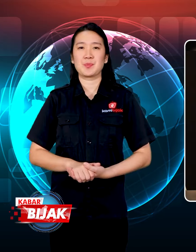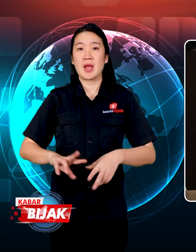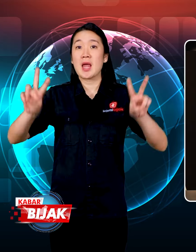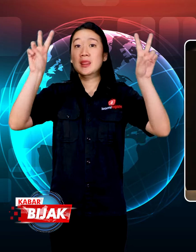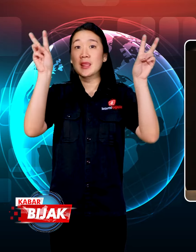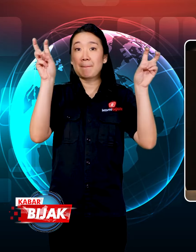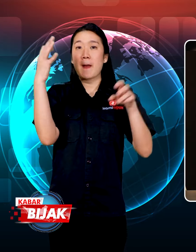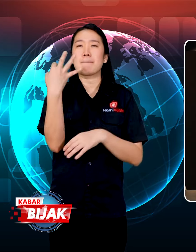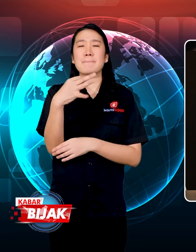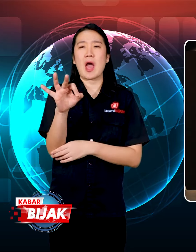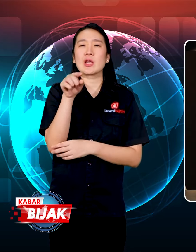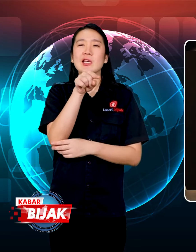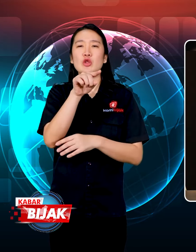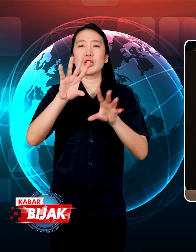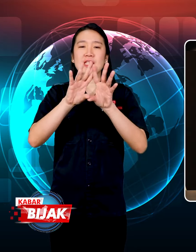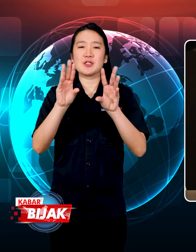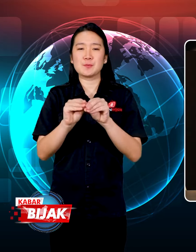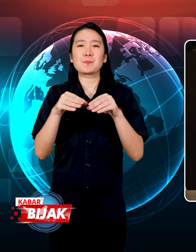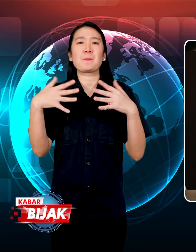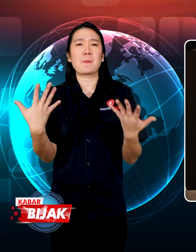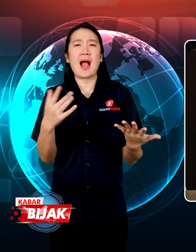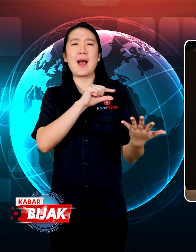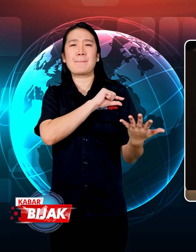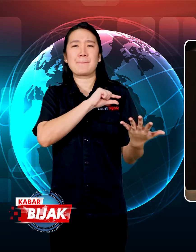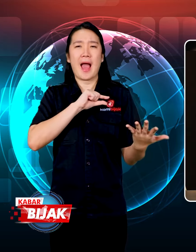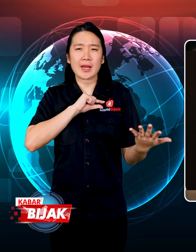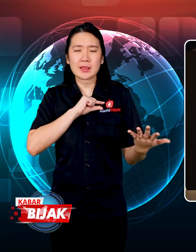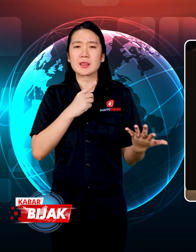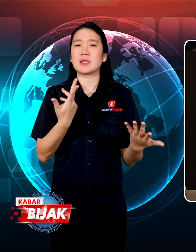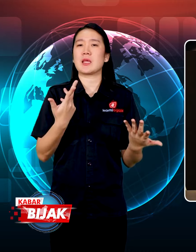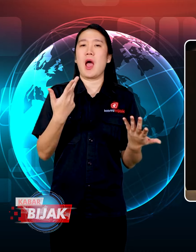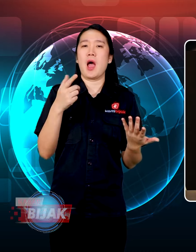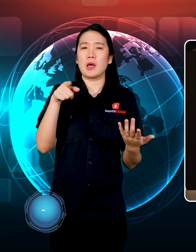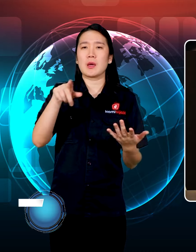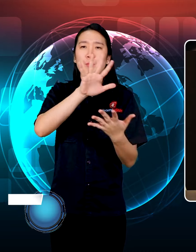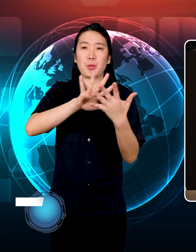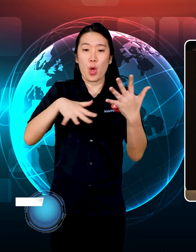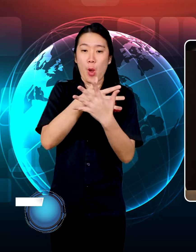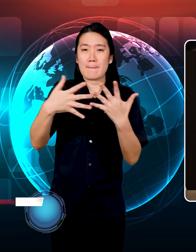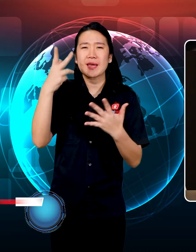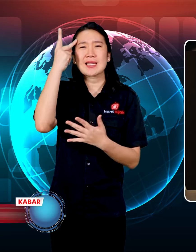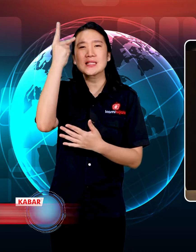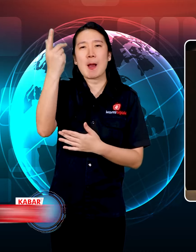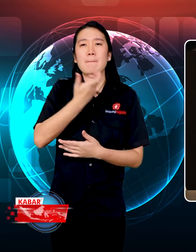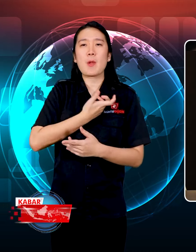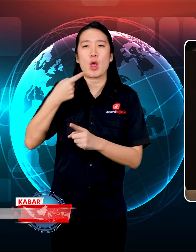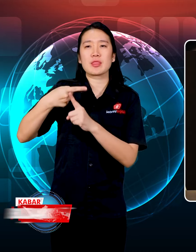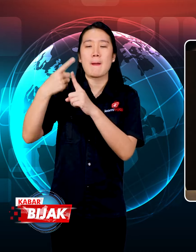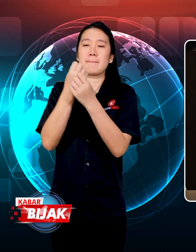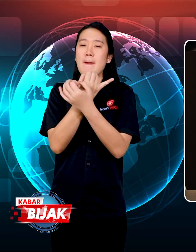Tema yang baru itu inklusif, maka panitia program berencana mau menambahkan